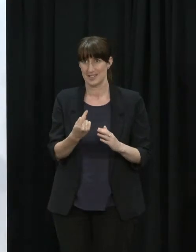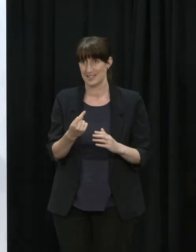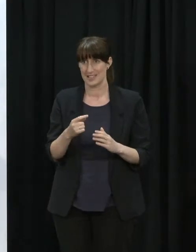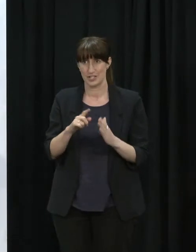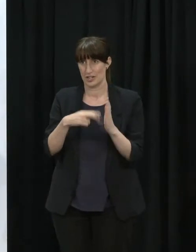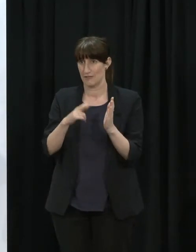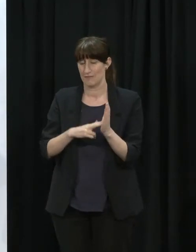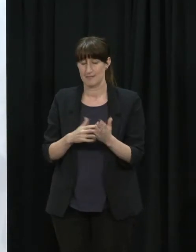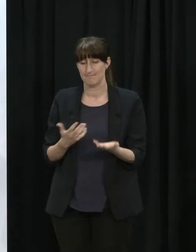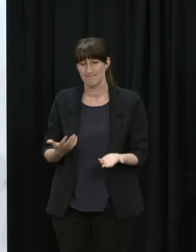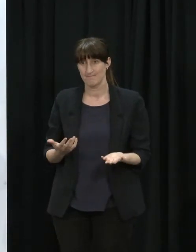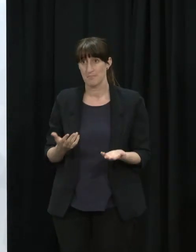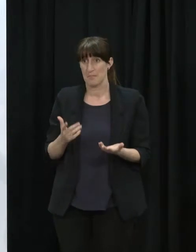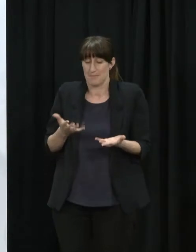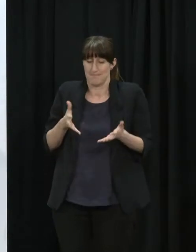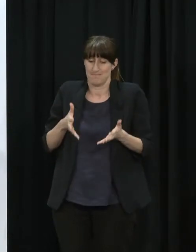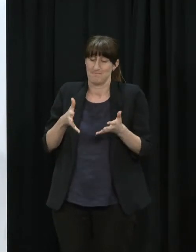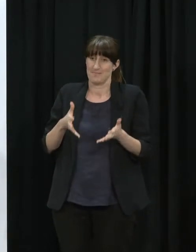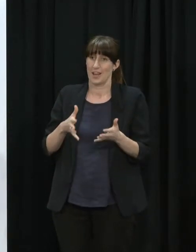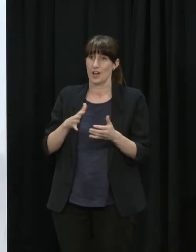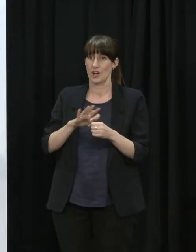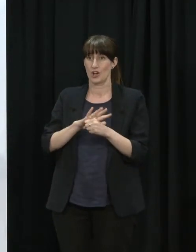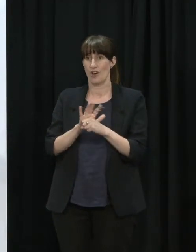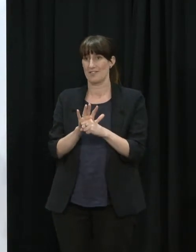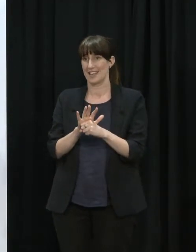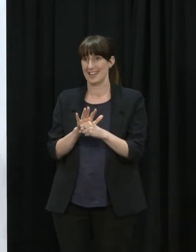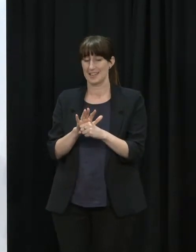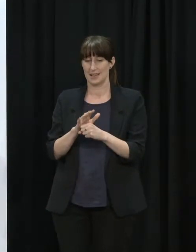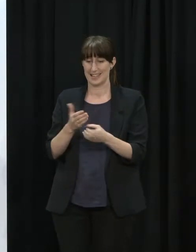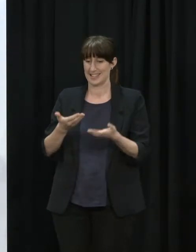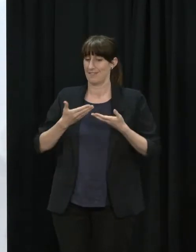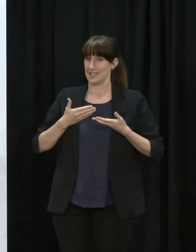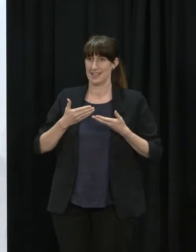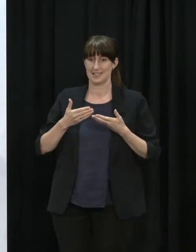whakatutuki i tera wa mutunga o tera tino whaainga i whaia e